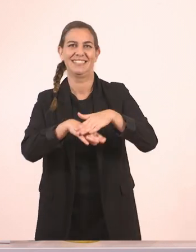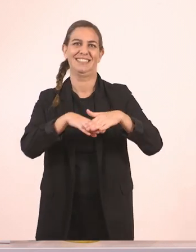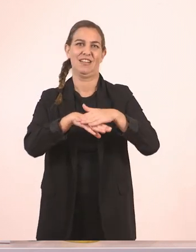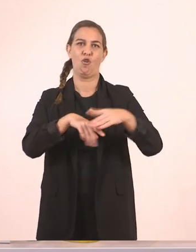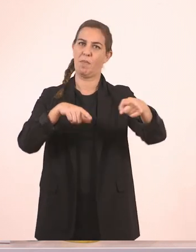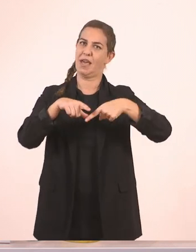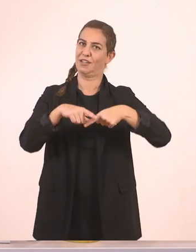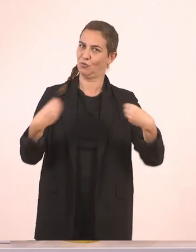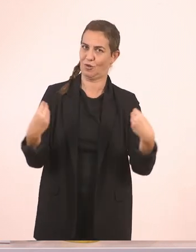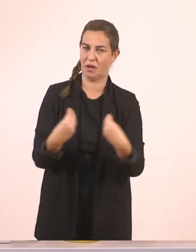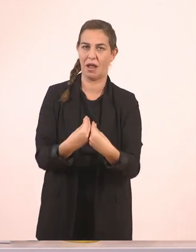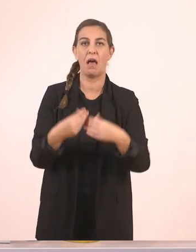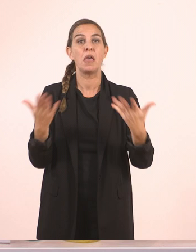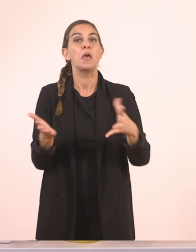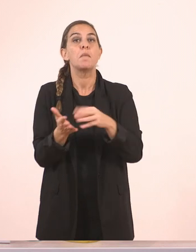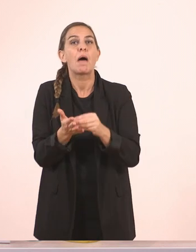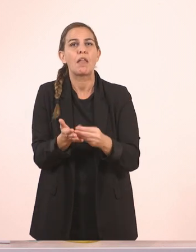Η προσφορά στους συνανθρώπους μας.